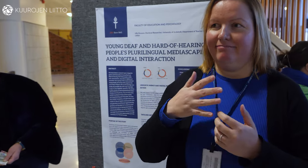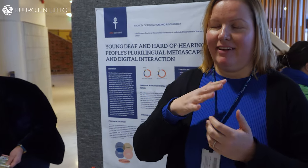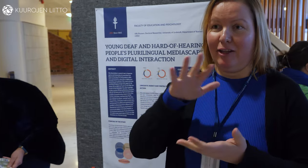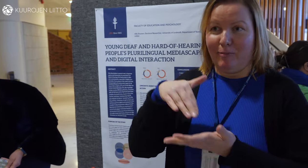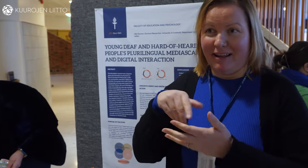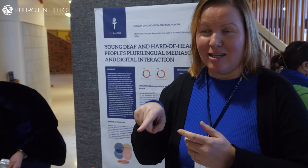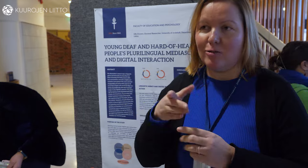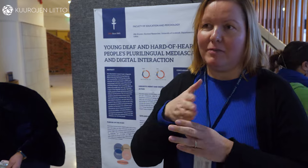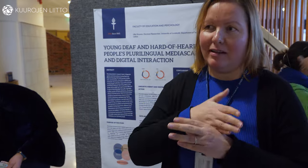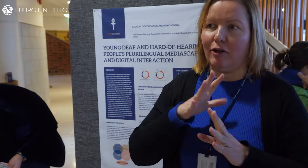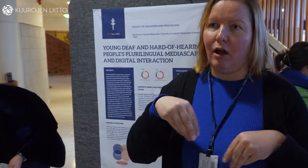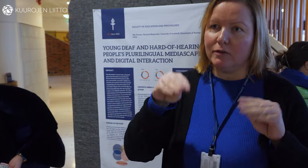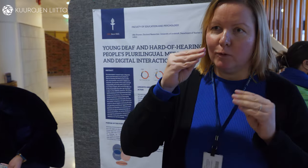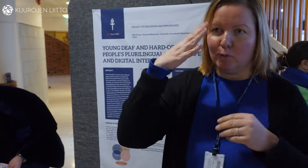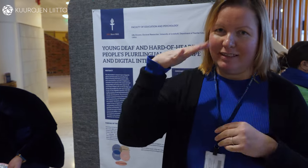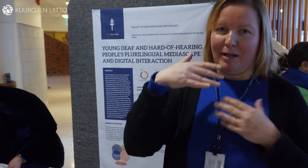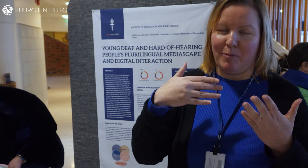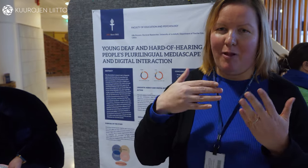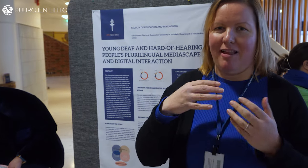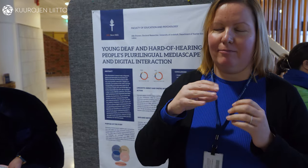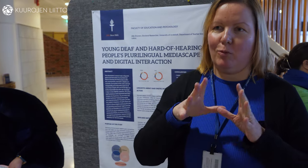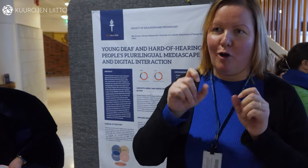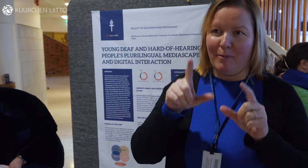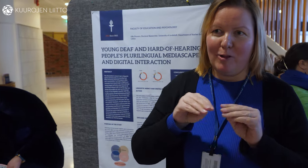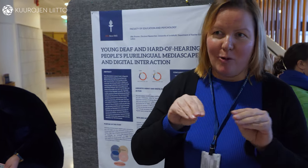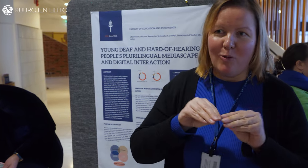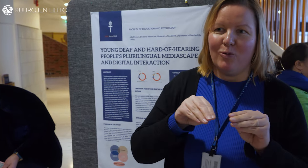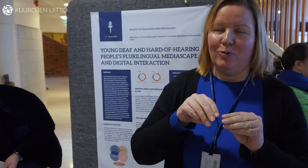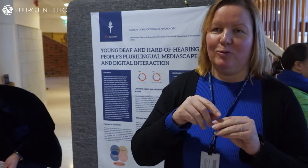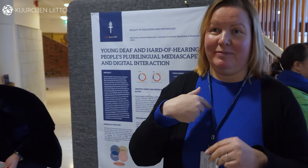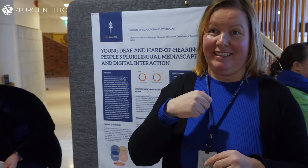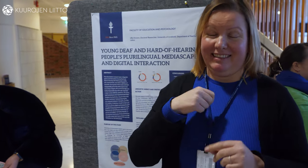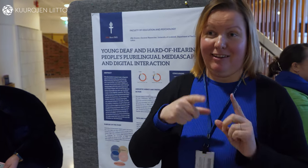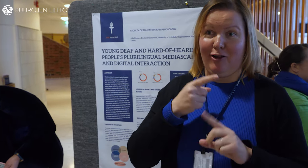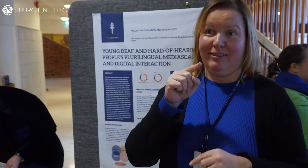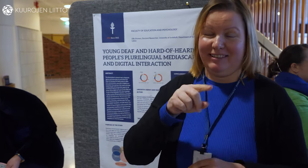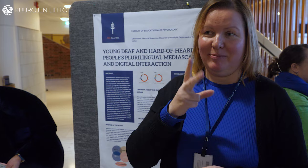Ennen Viittomakielen keskusta kasvatustieteiden laitoksen puolella - järjestettiin viittomakielisten luokanopettajien koulutusta, -